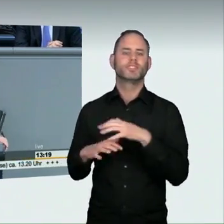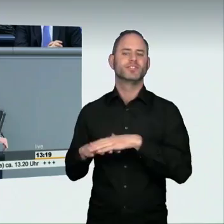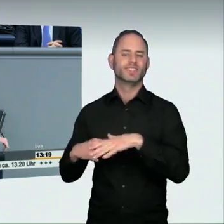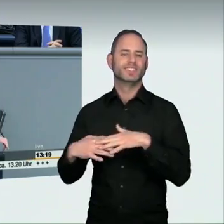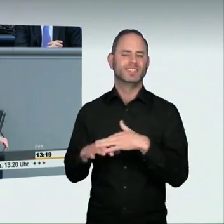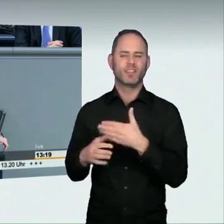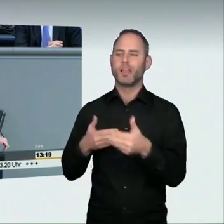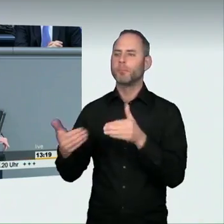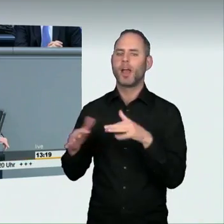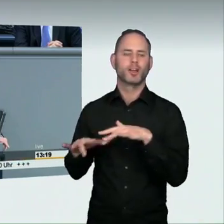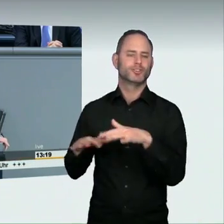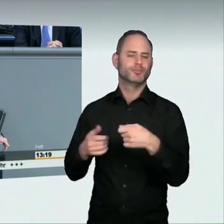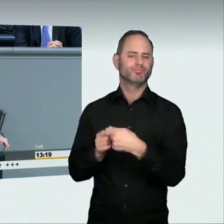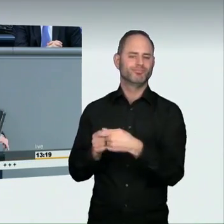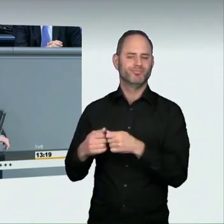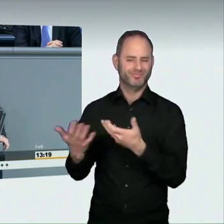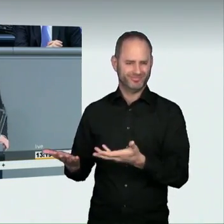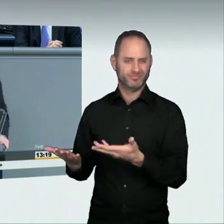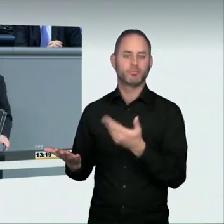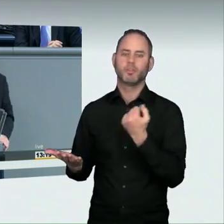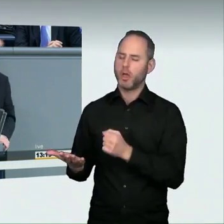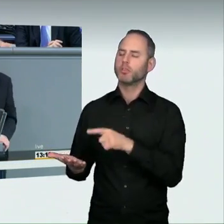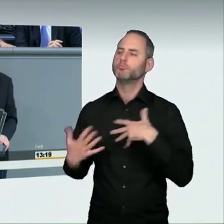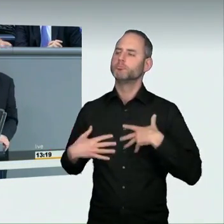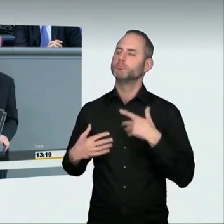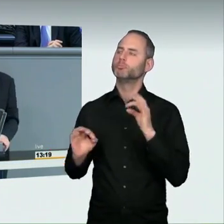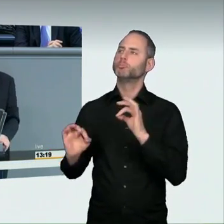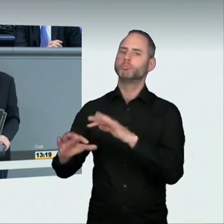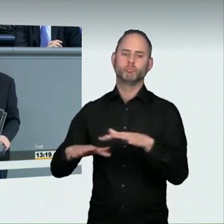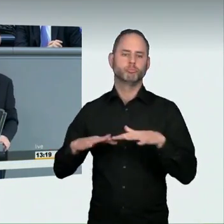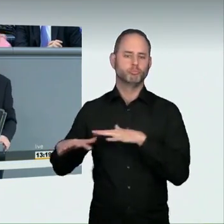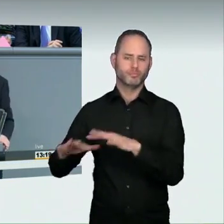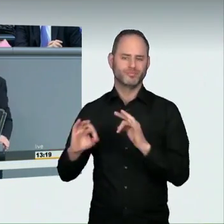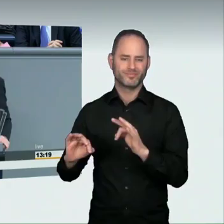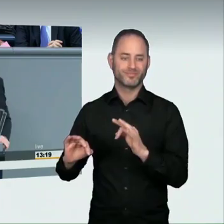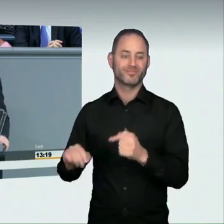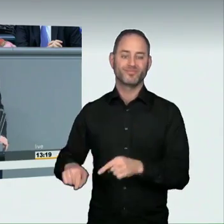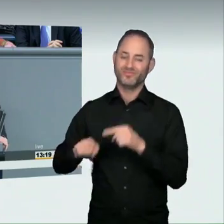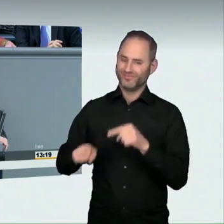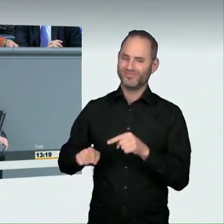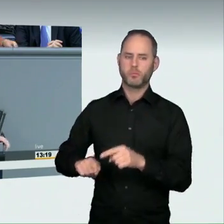nicht wegen einer Modernisierung aus ihrer Wohnung getrieben werden. Um dafür zu sorgen, müssen wir die soziale Funktion des Mietrechts stärken.